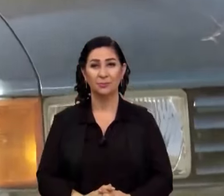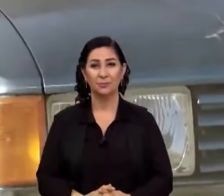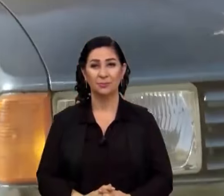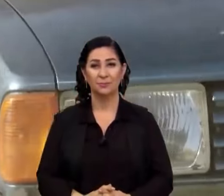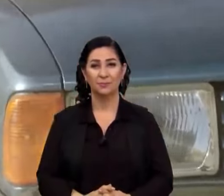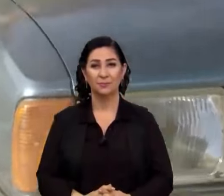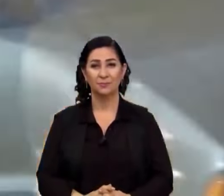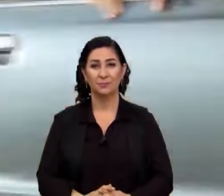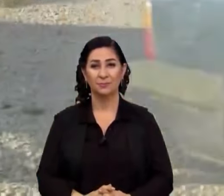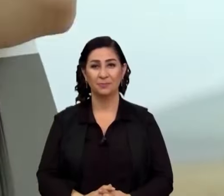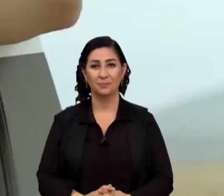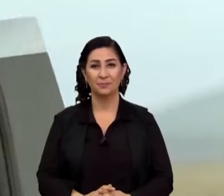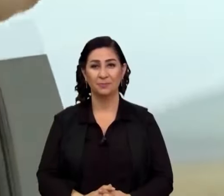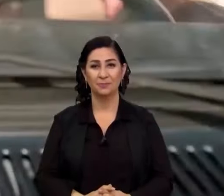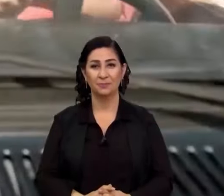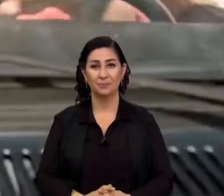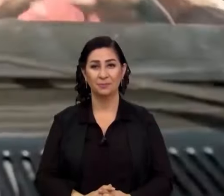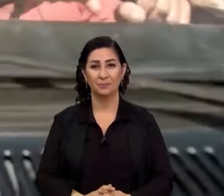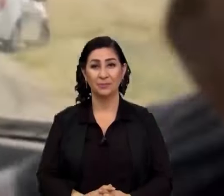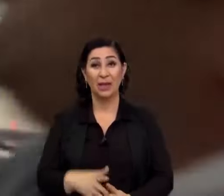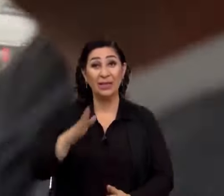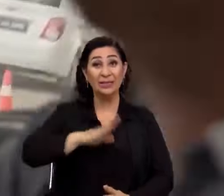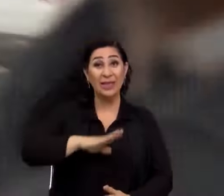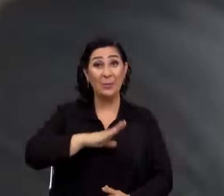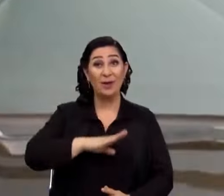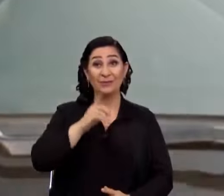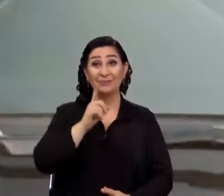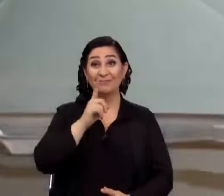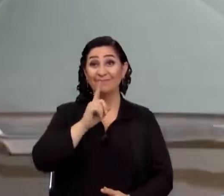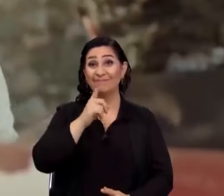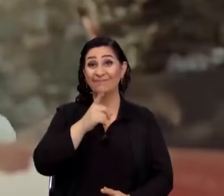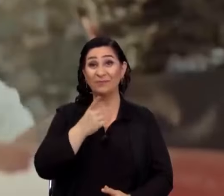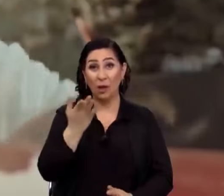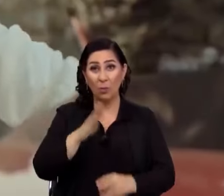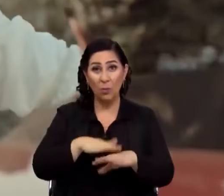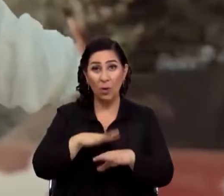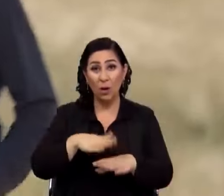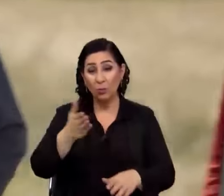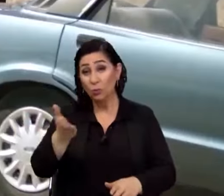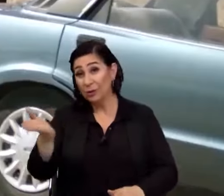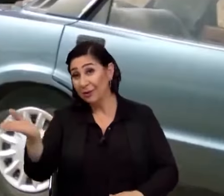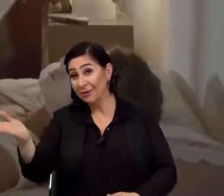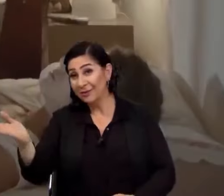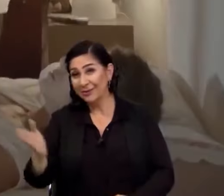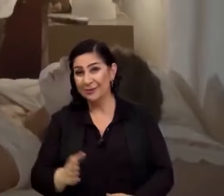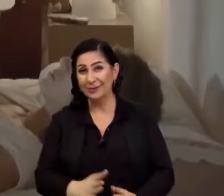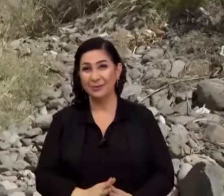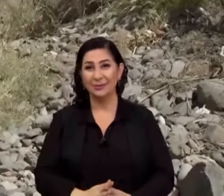Ne oluyor lan Buyur abi bu